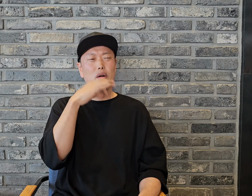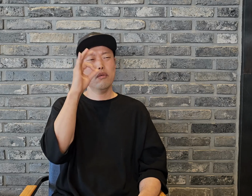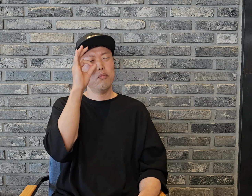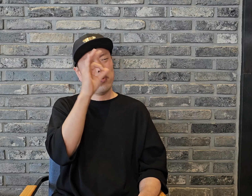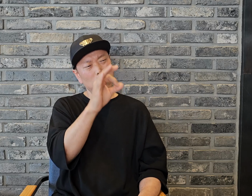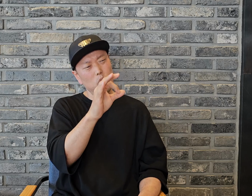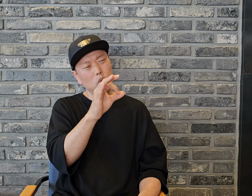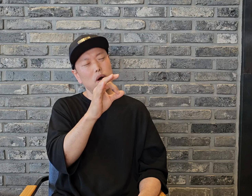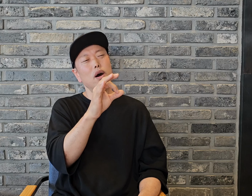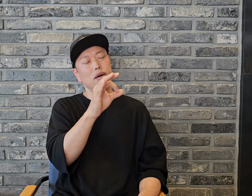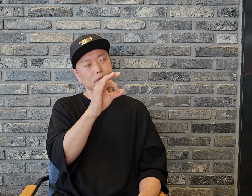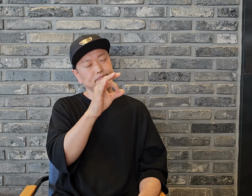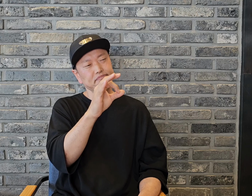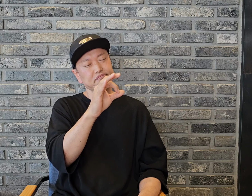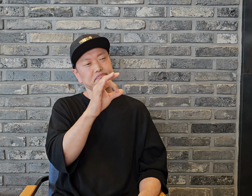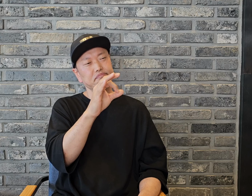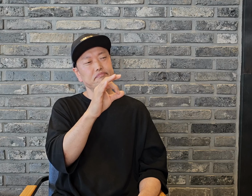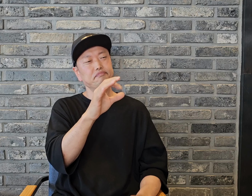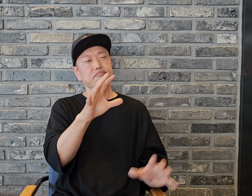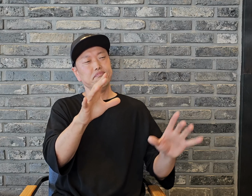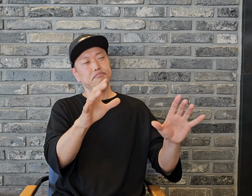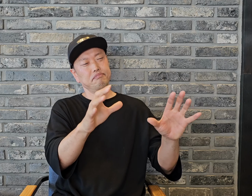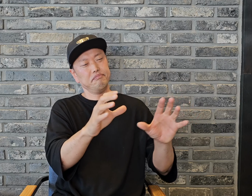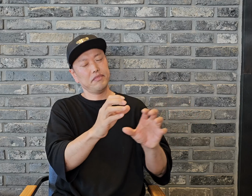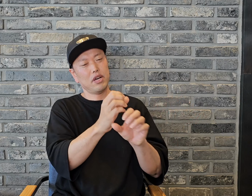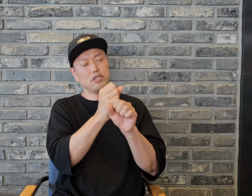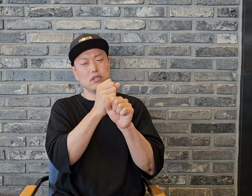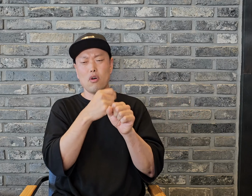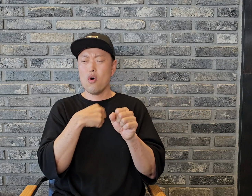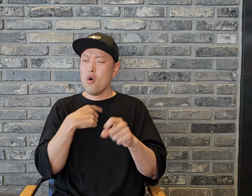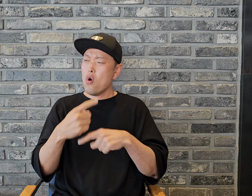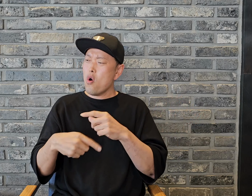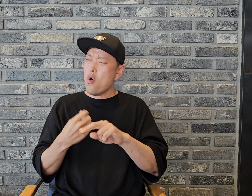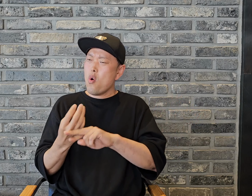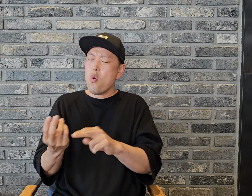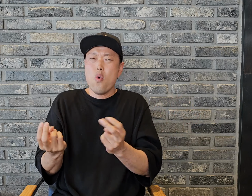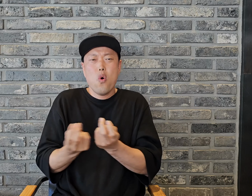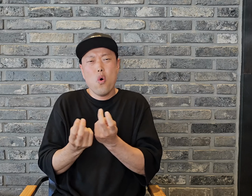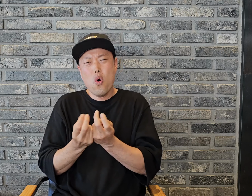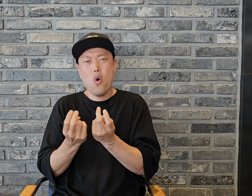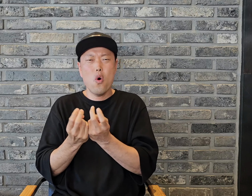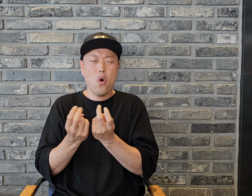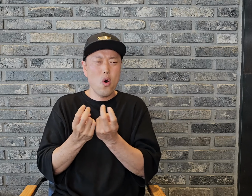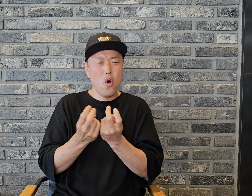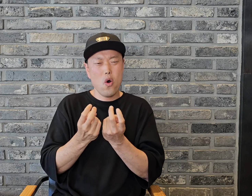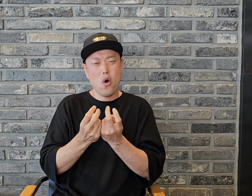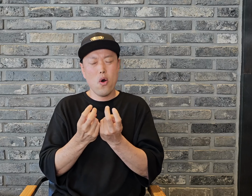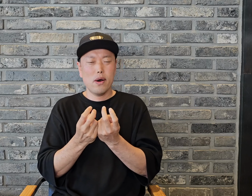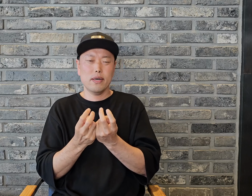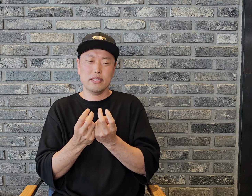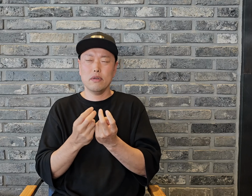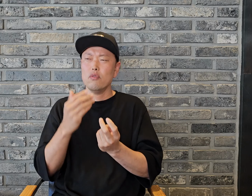Ich denke darüber nach, wie ich Worte vermitteln kann, die gehörlosen Menschen schwerfallen.